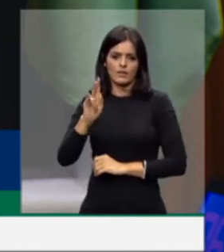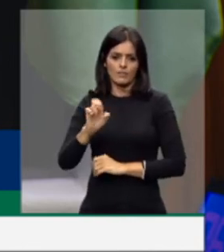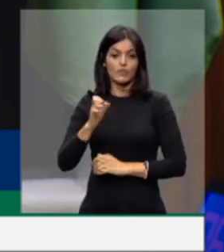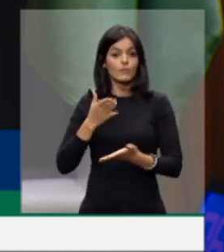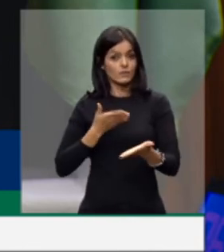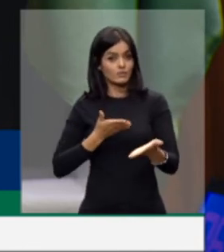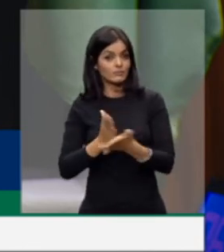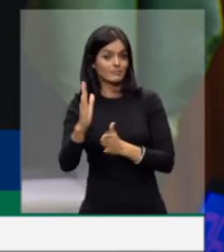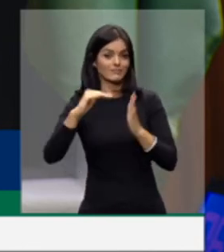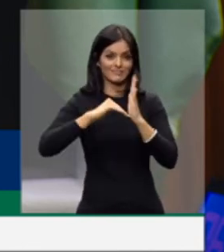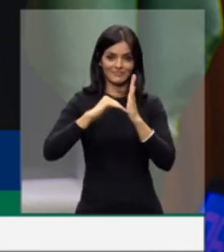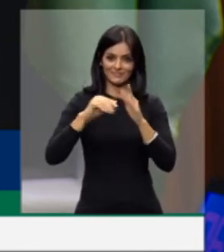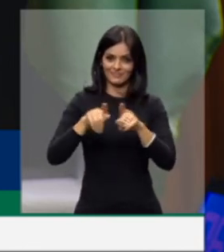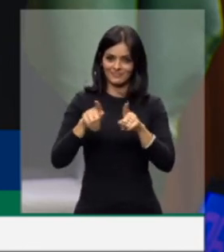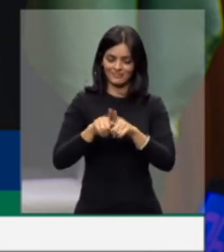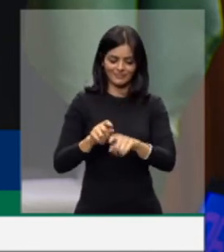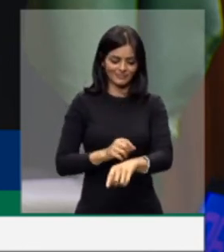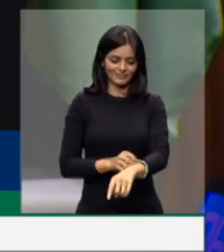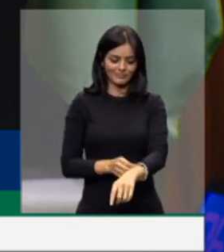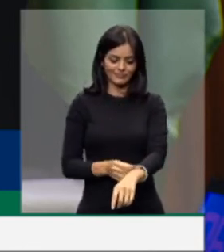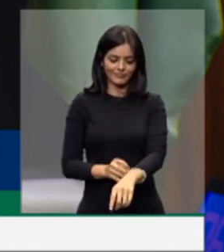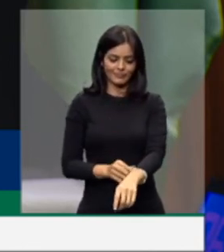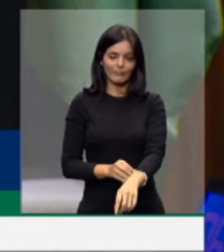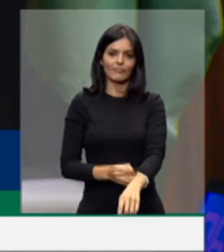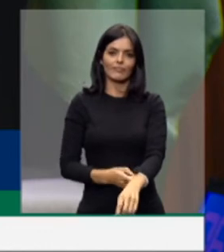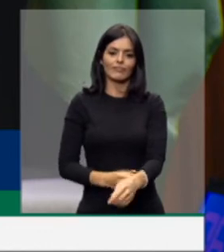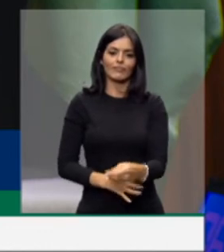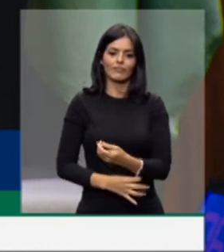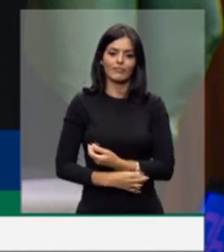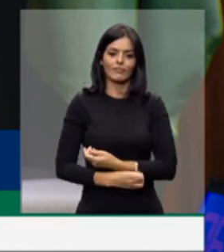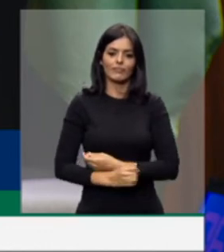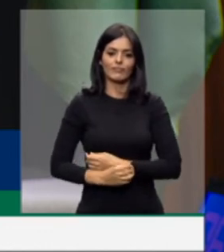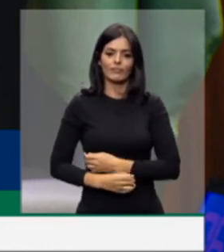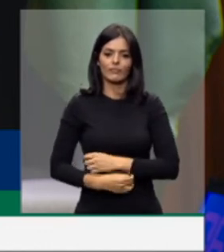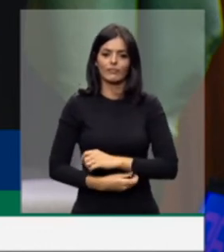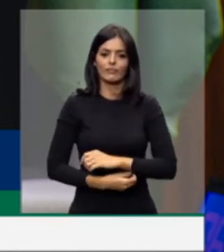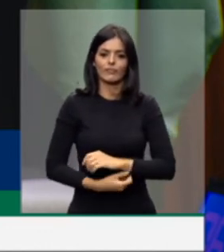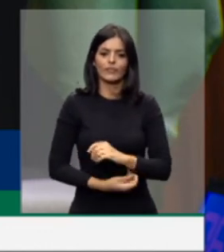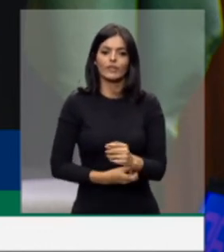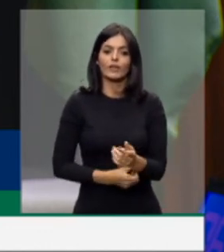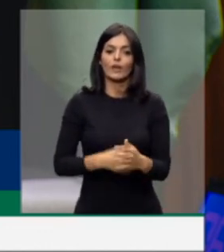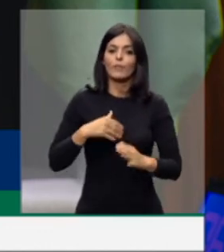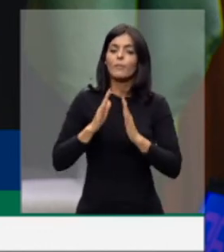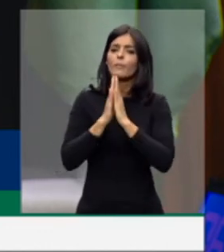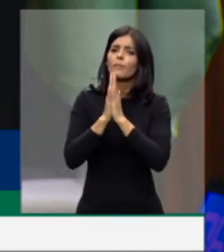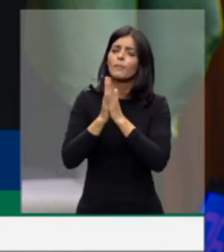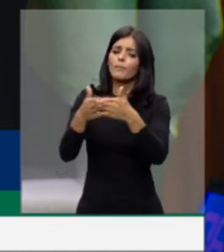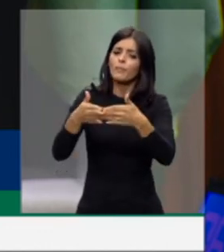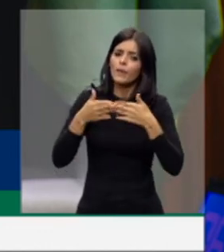EDUCAÇÃO SE POSICIONANDO A FAVOR DO RELATÓRIO DO FELIPE RIGONI, DO QUE FOI APROVADO NO SENADO. PORTANTO O APELO QUE A